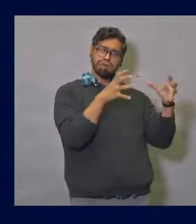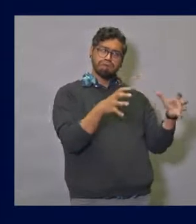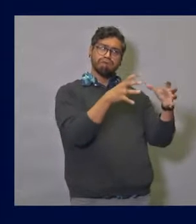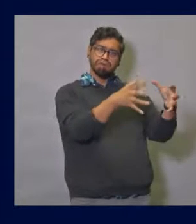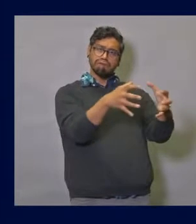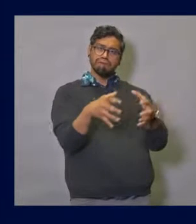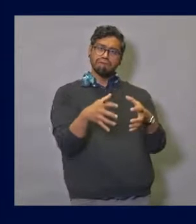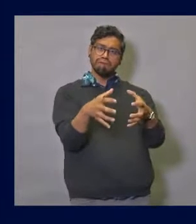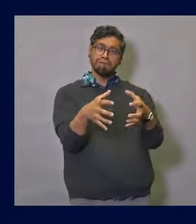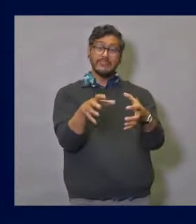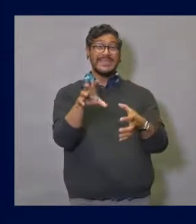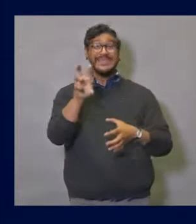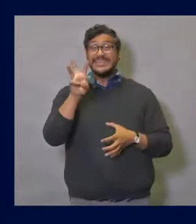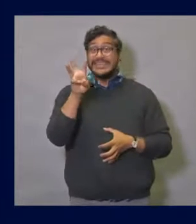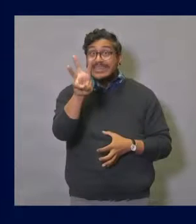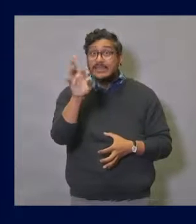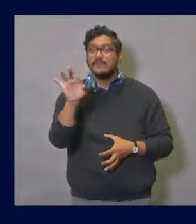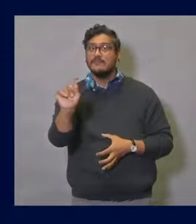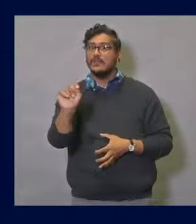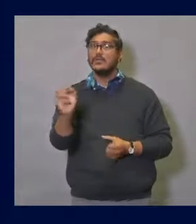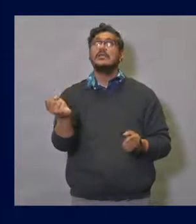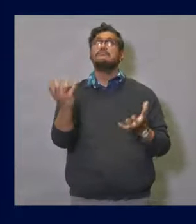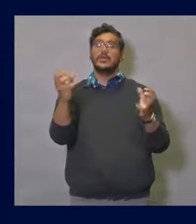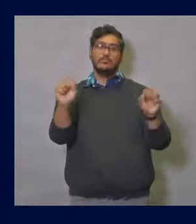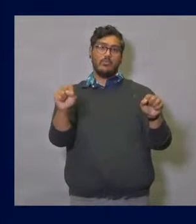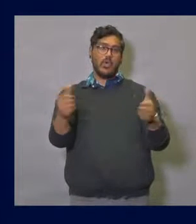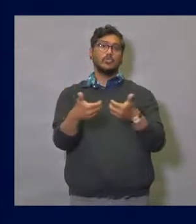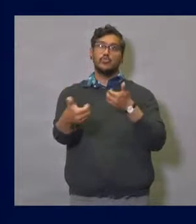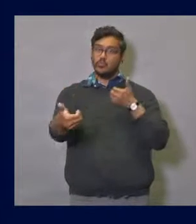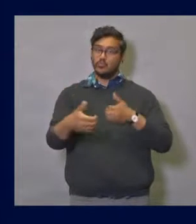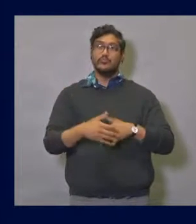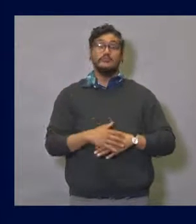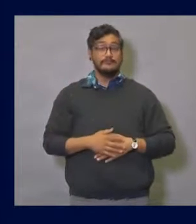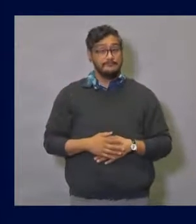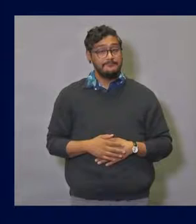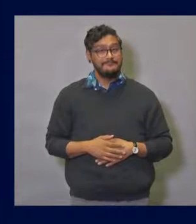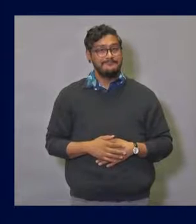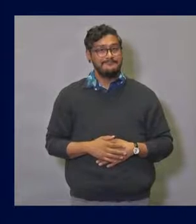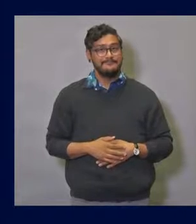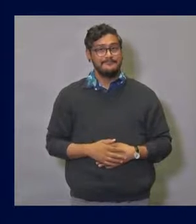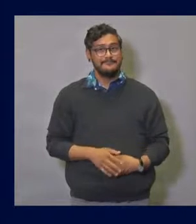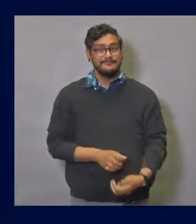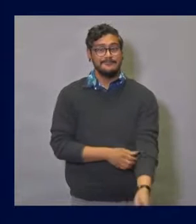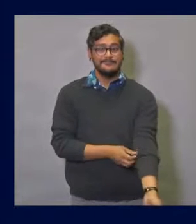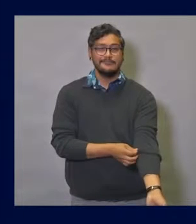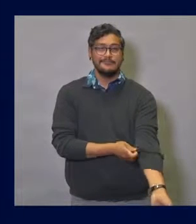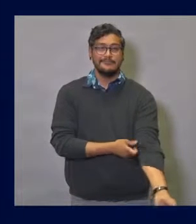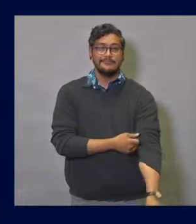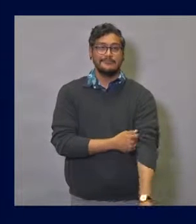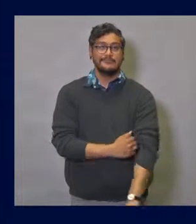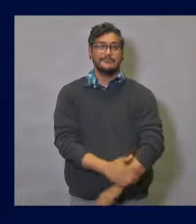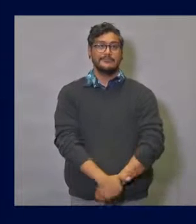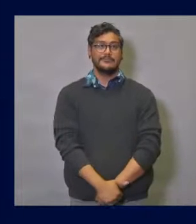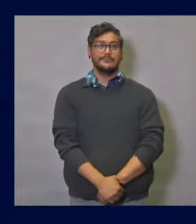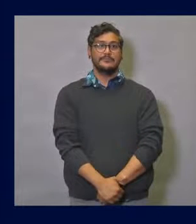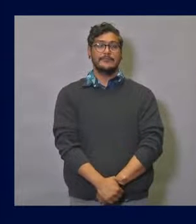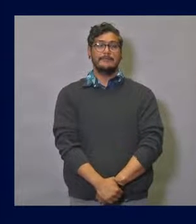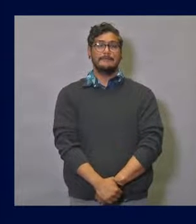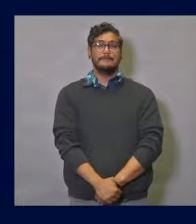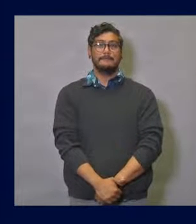IMPLEMENTEN VARIAS ESTRATEGIAS QUE AYUDEN A MITIGAR LA TRANSMISIÓN DE COVID┘19, INCLUYENDO EL NÚMERO DE MÁSCARAS REQUERIDOS, GRUPOS